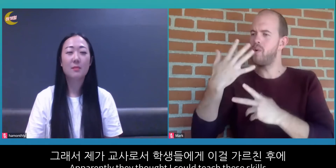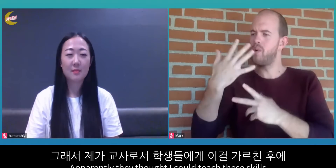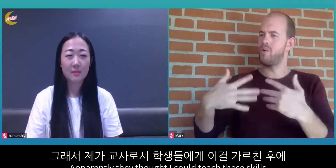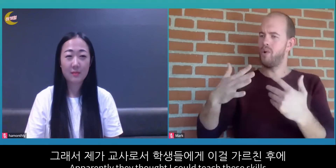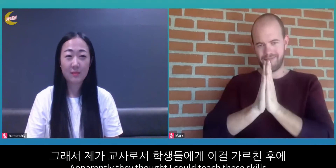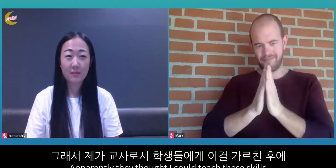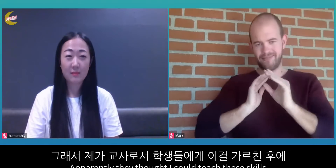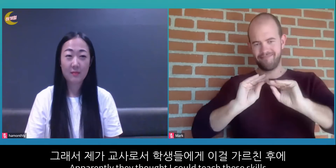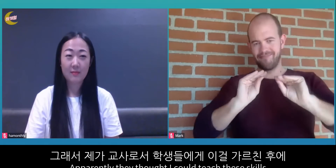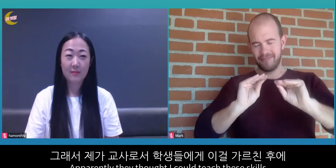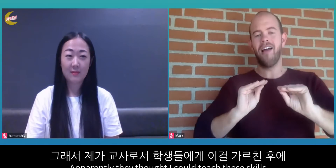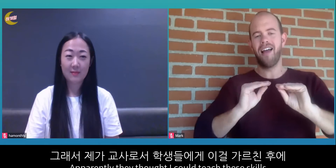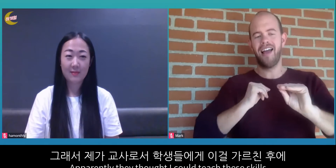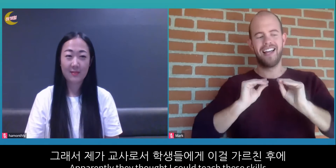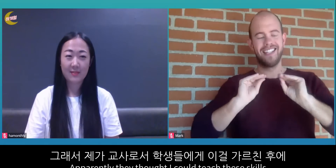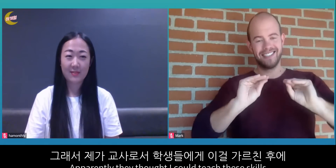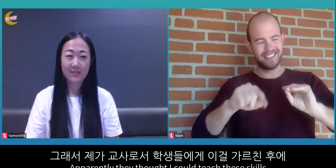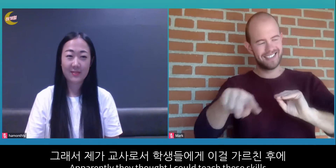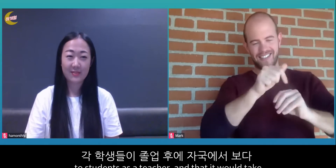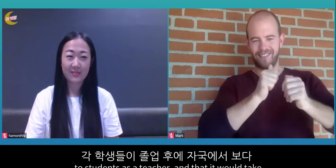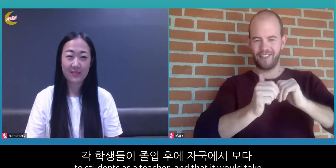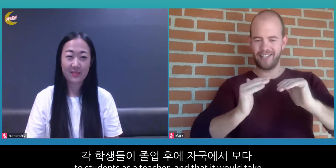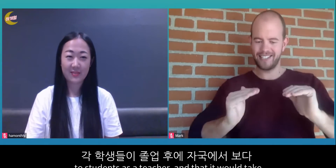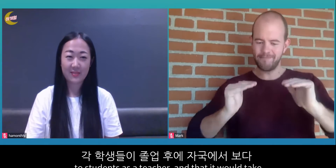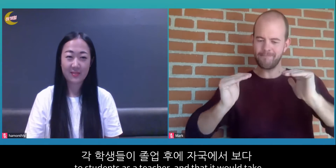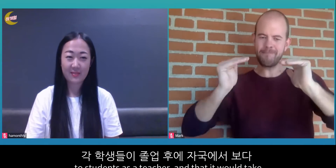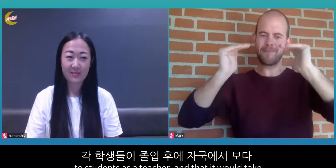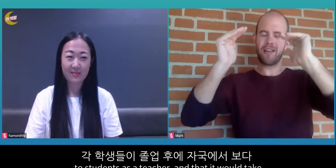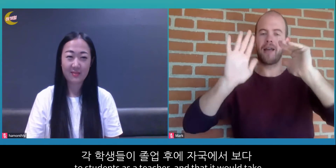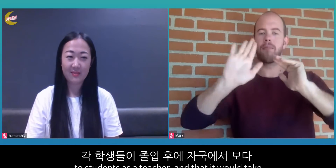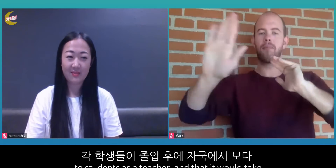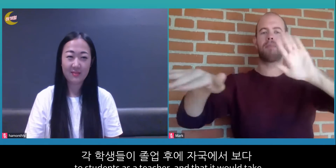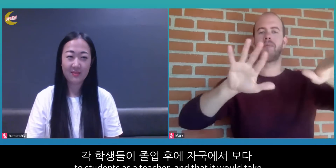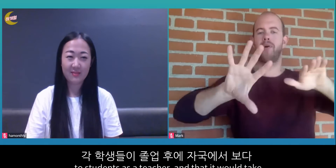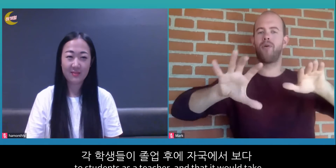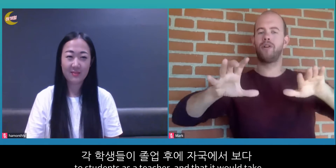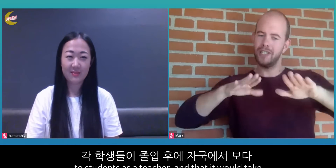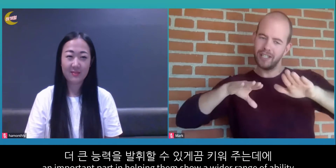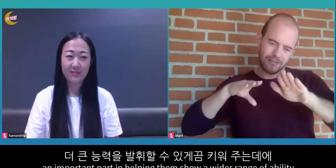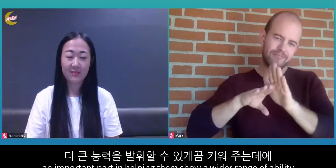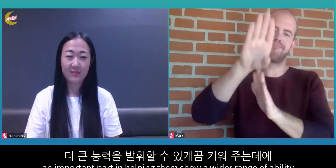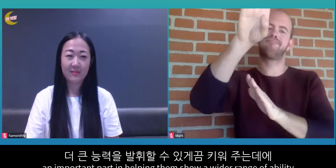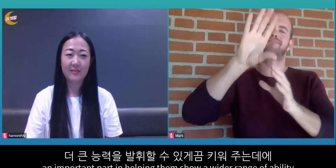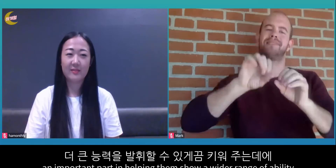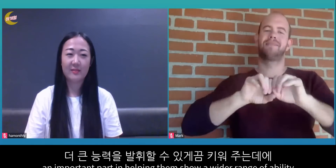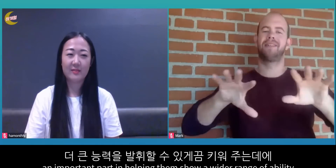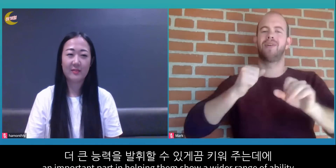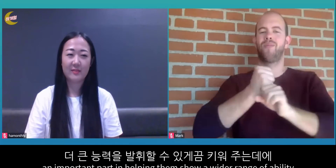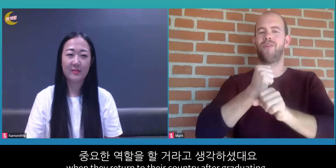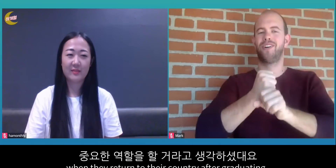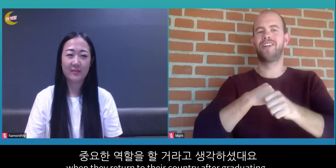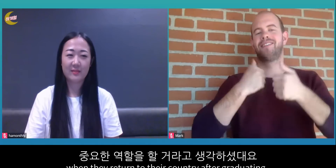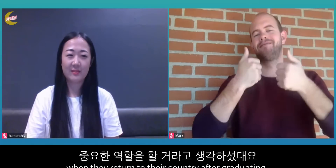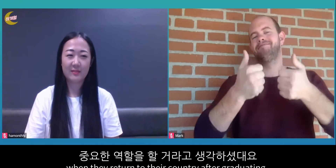どうやら彼らは私が教師として生徒にこれらのスキルを教えることができ 、卒業後に帰国したときに彼らが より広い範囲の能力を発揮 するのを 助けるのに重要な役割を果たすだろうと